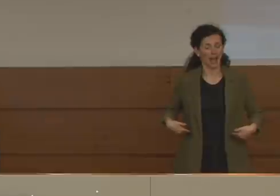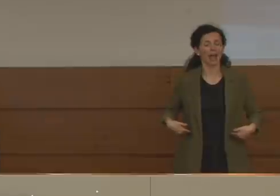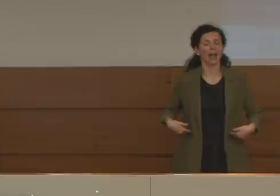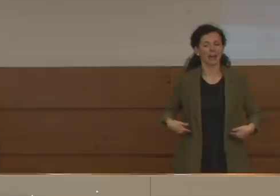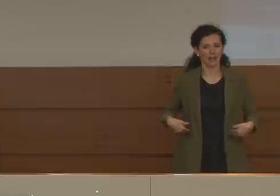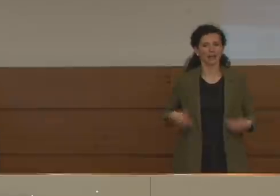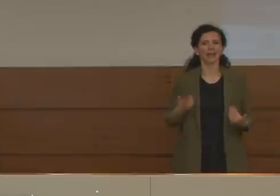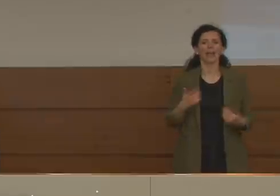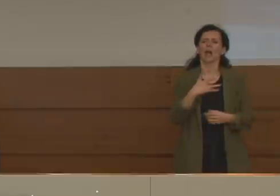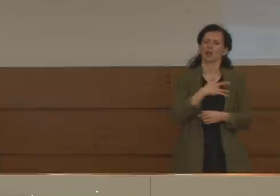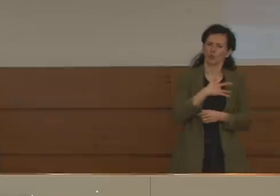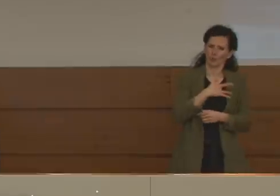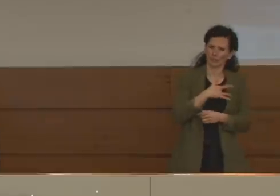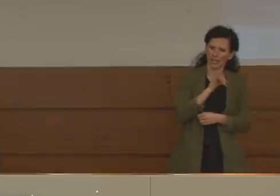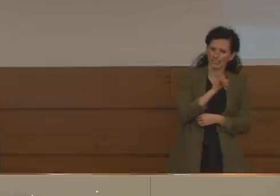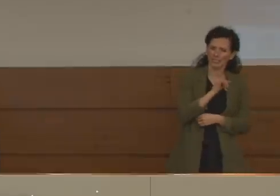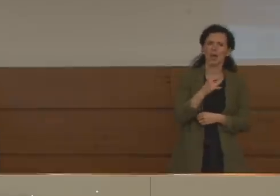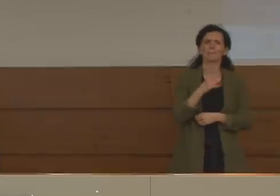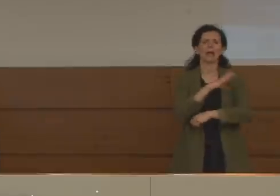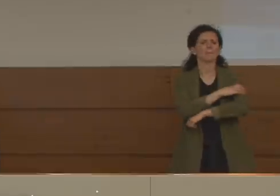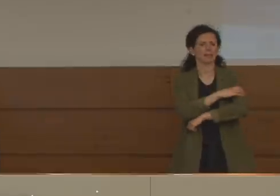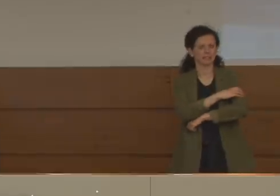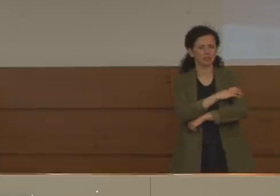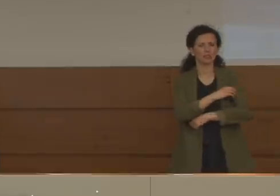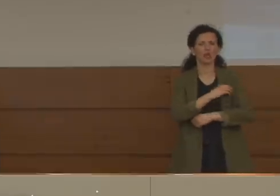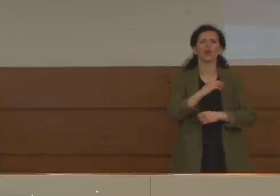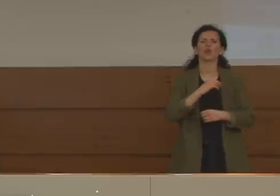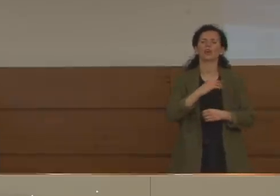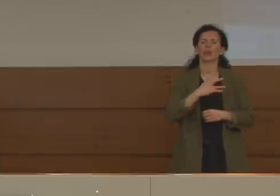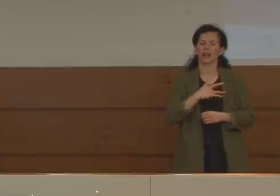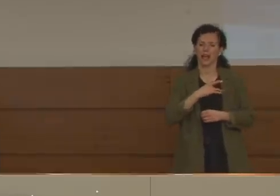Cardiopatia ischemica, ipertensione, fibrillazione atriale, diabete.